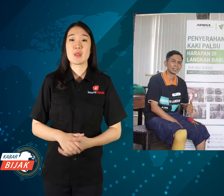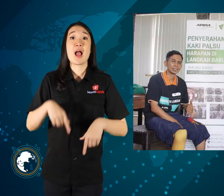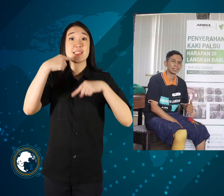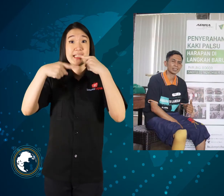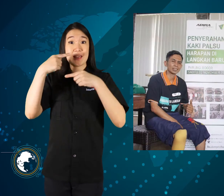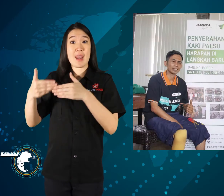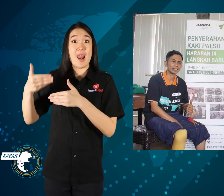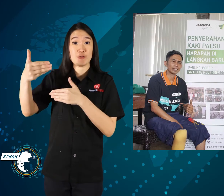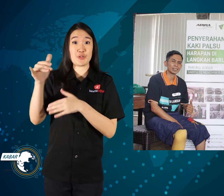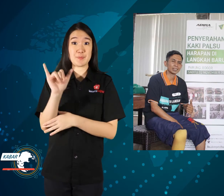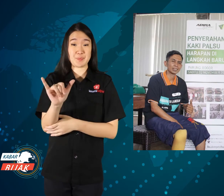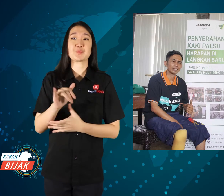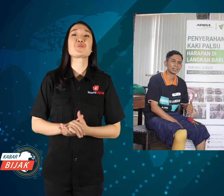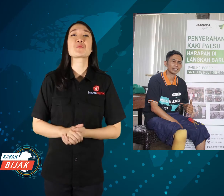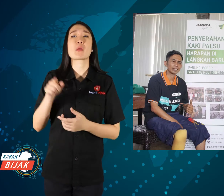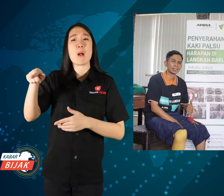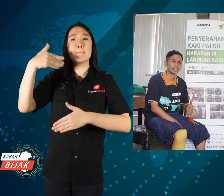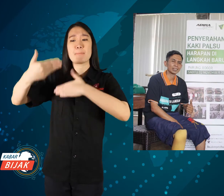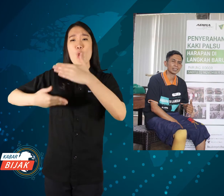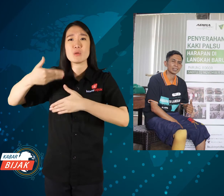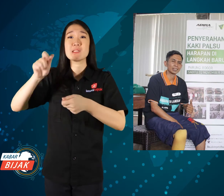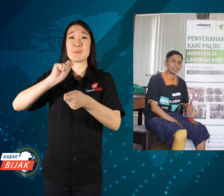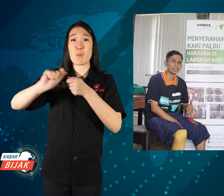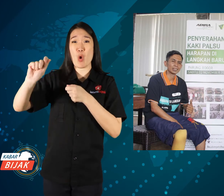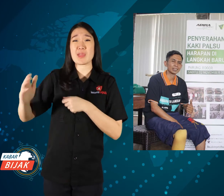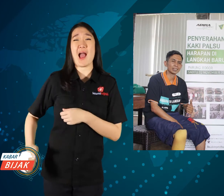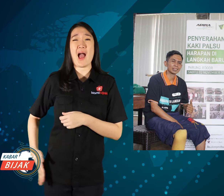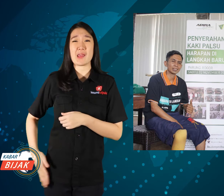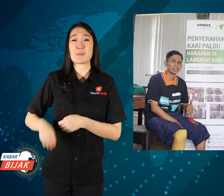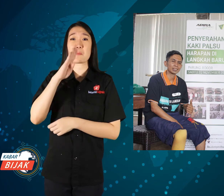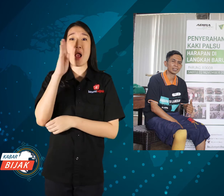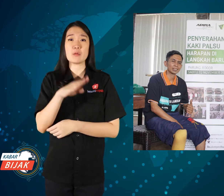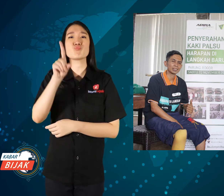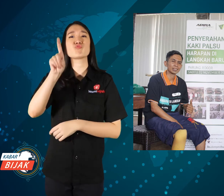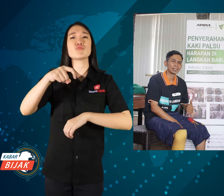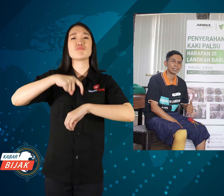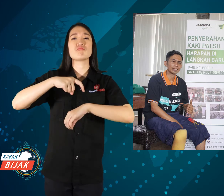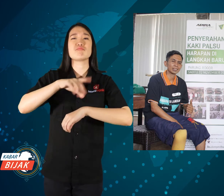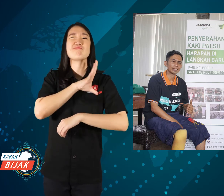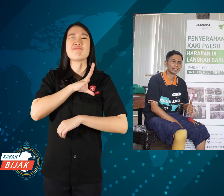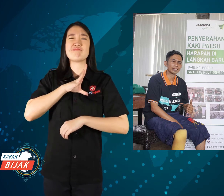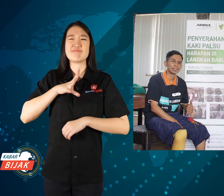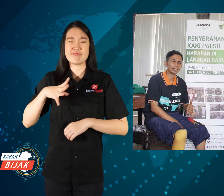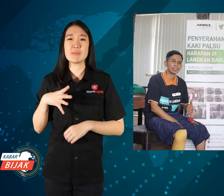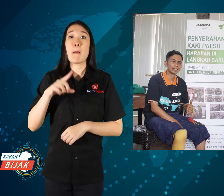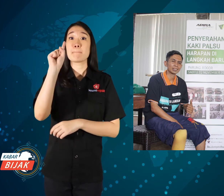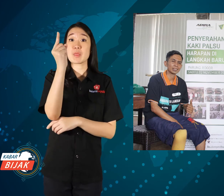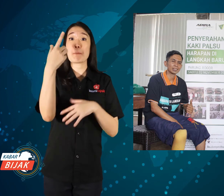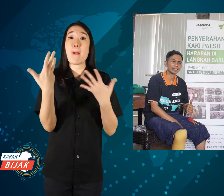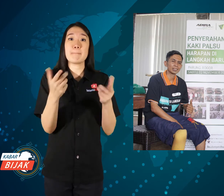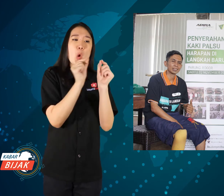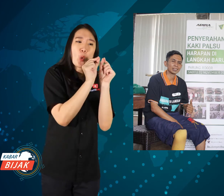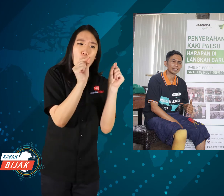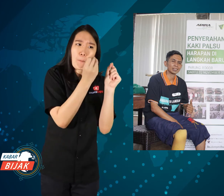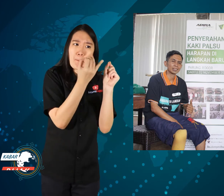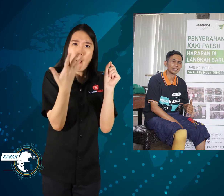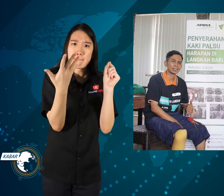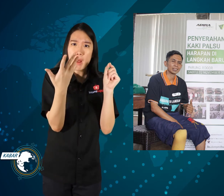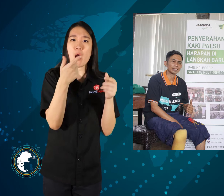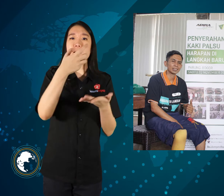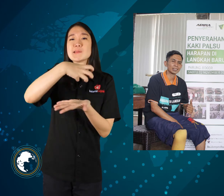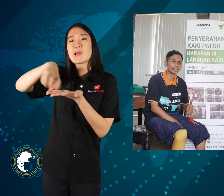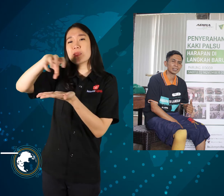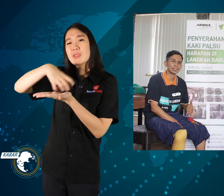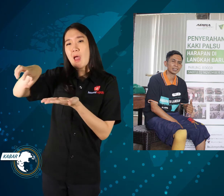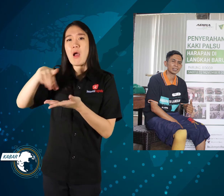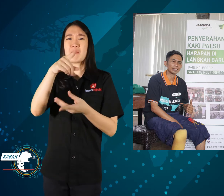Kelanjutan cerita, proses membuat kaki palsu membutuhkan waktu yang panjang dan lama, pertama mengukur lalu mencetak.